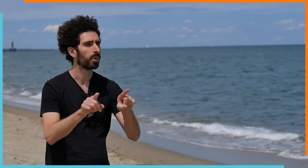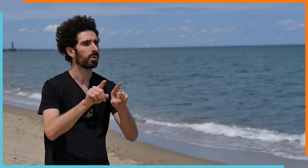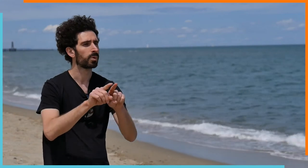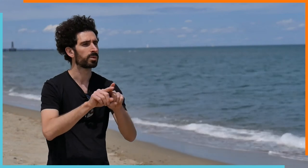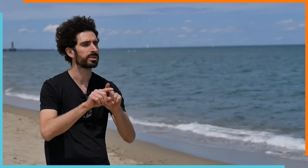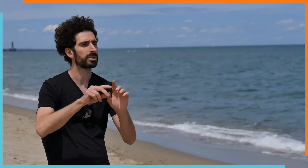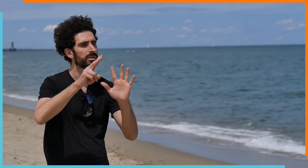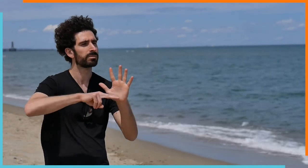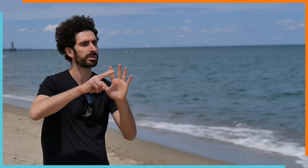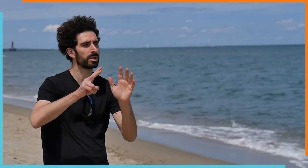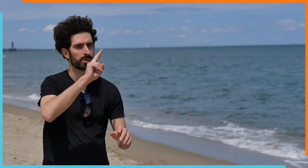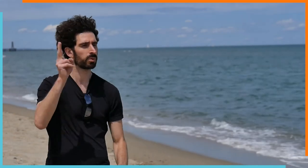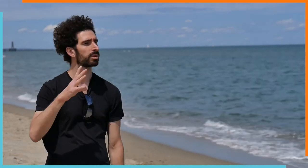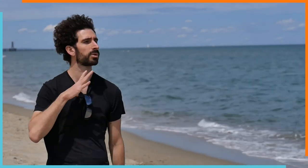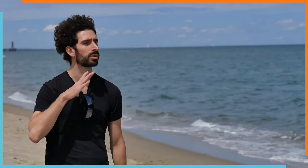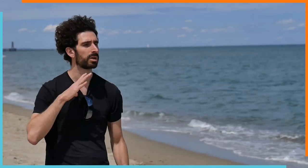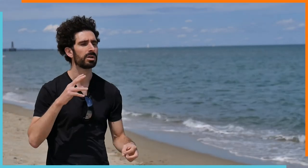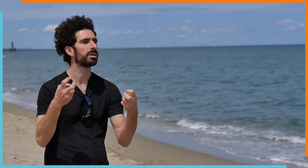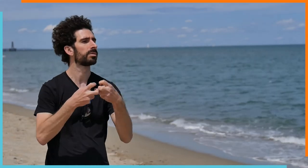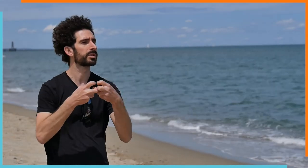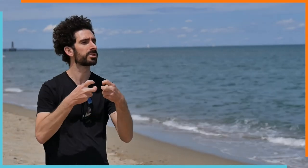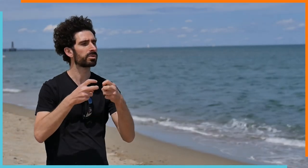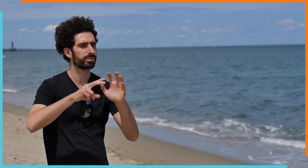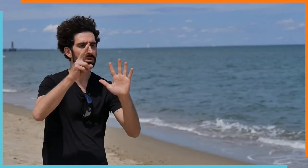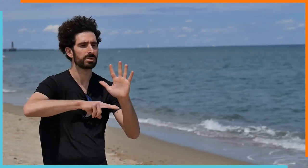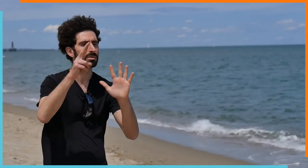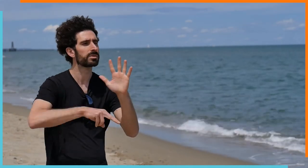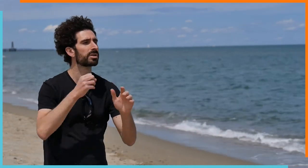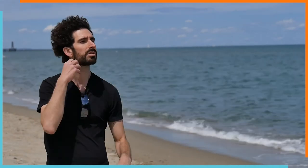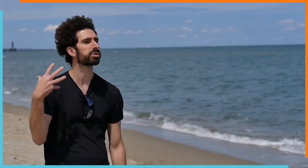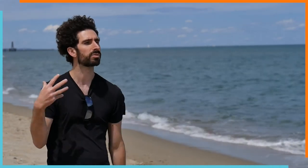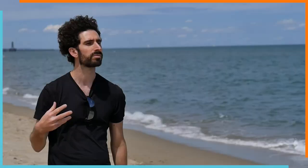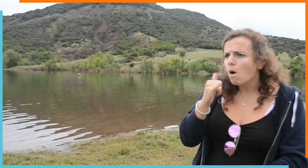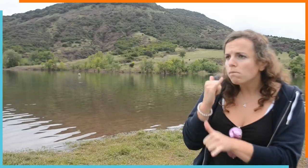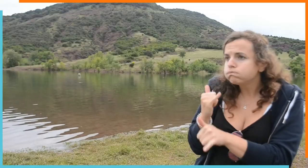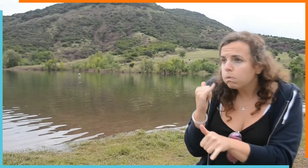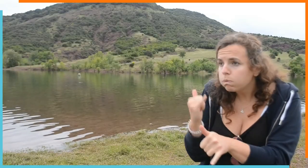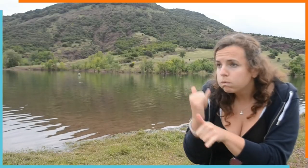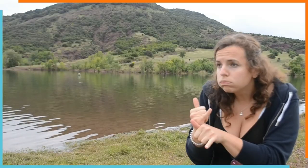Aussi il existe d'autres Mistral. Par exemple, le Mistral blanc. Ah bon ??